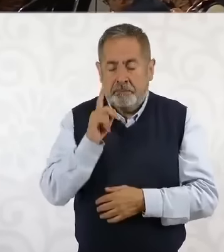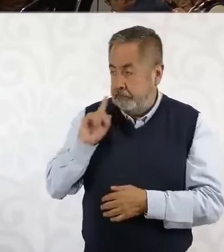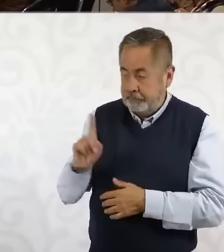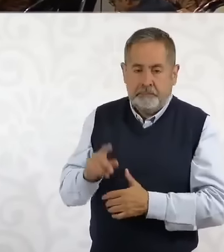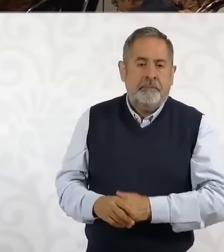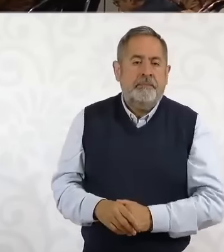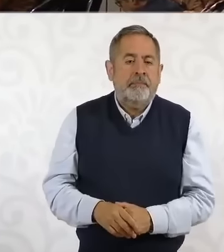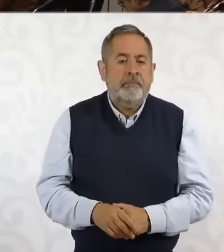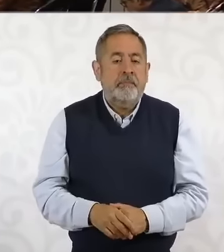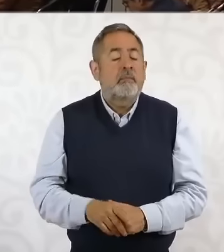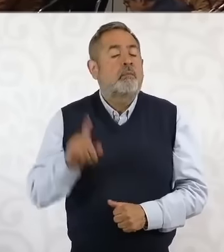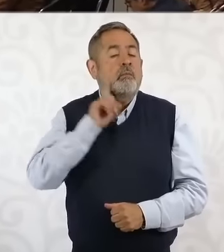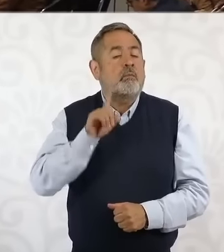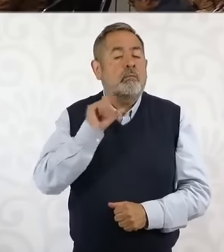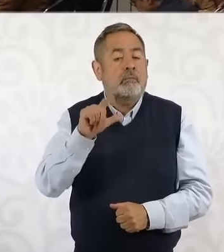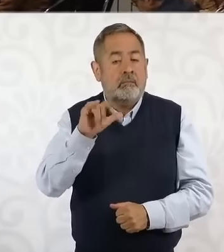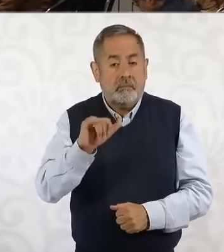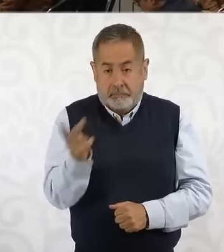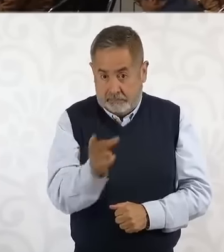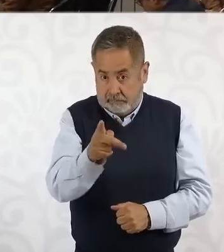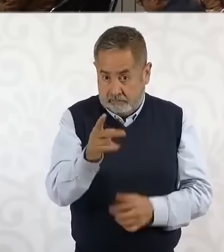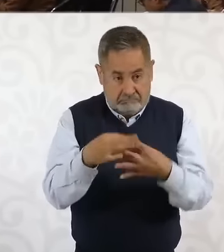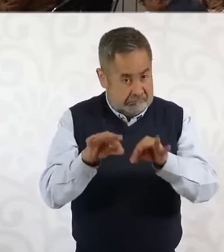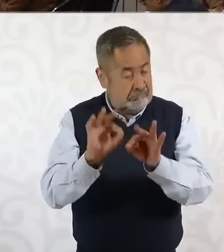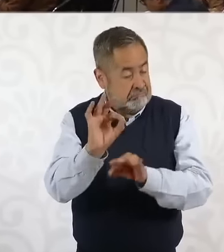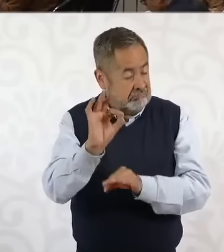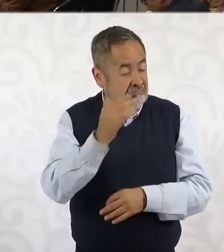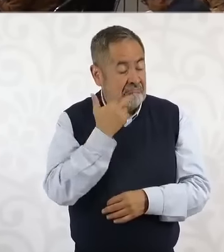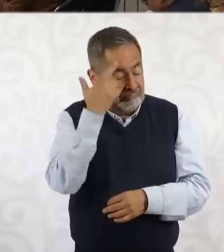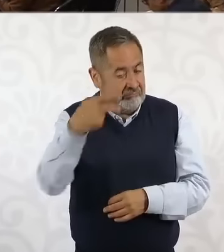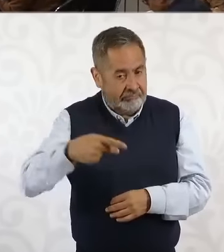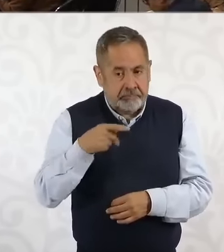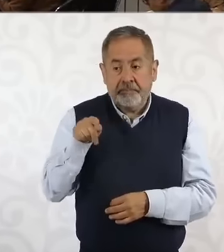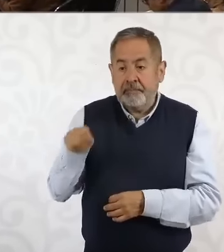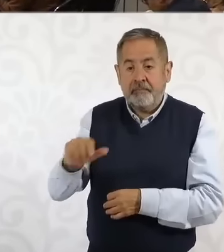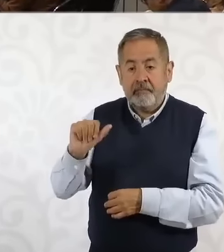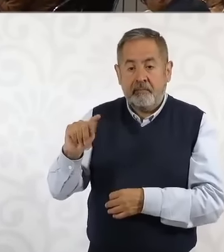importante la pregunta porque Natoyac, como dice la señora presidenta, son fundamentalmente